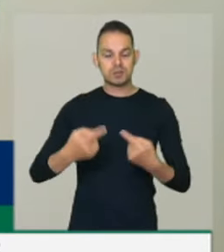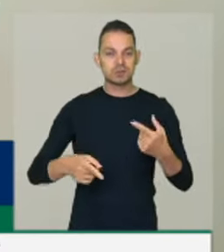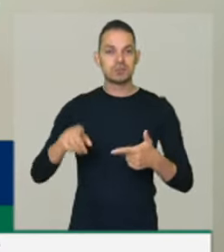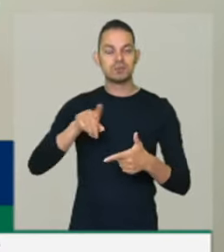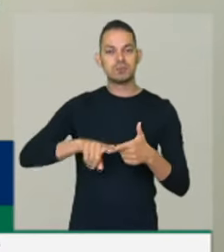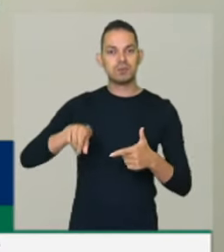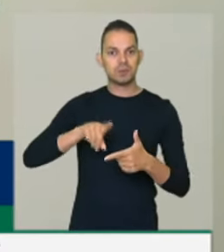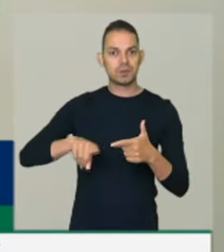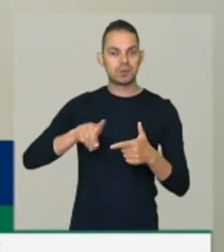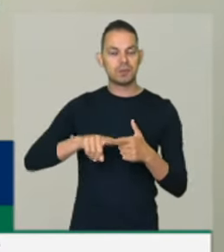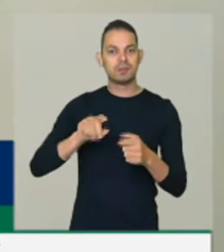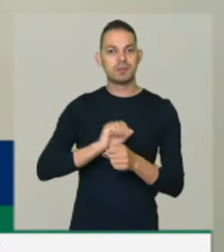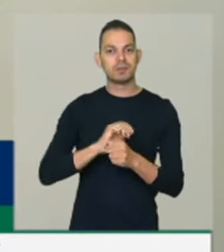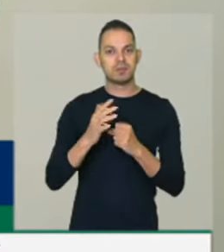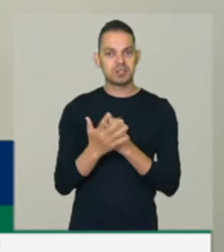MAS.... MAS É UMA ESPERANÇA